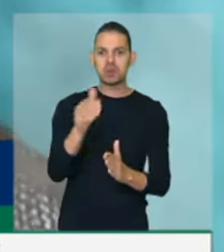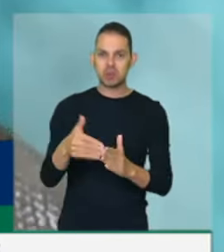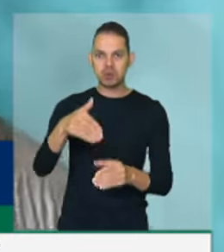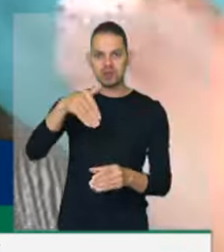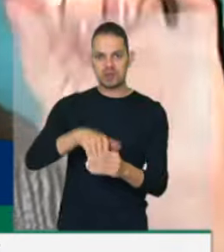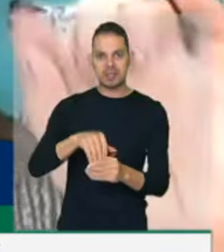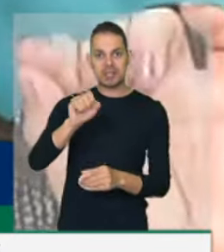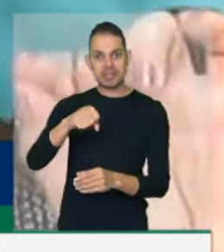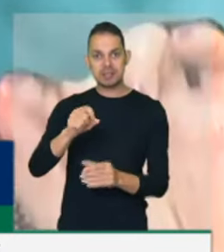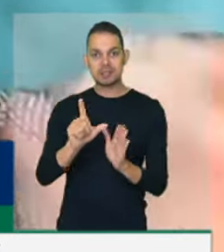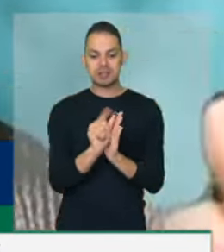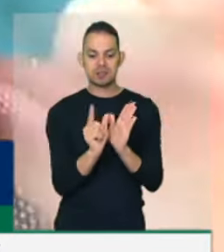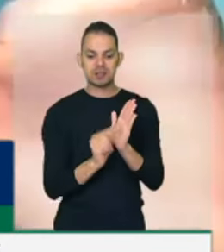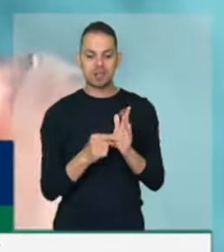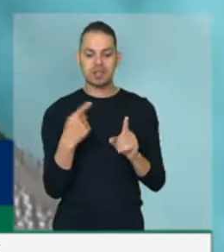PROJETO, MAS QUERO DIZER TAMBÉM QUE FICO SATISFEITA